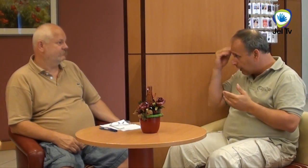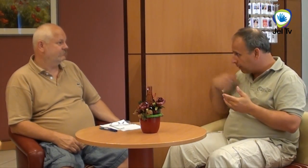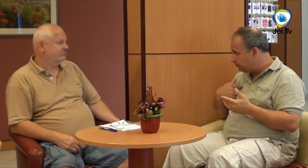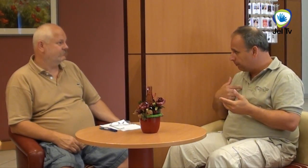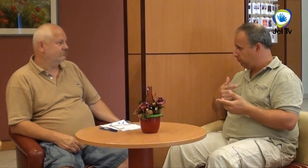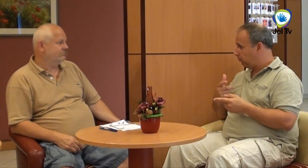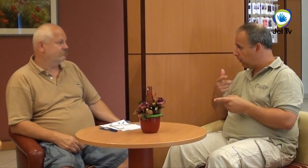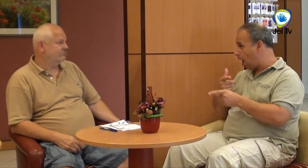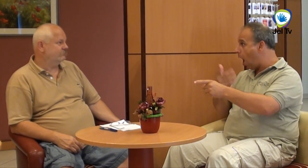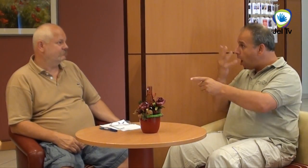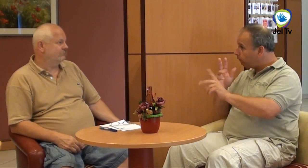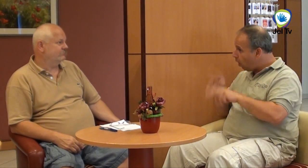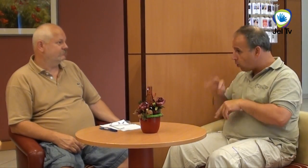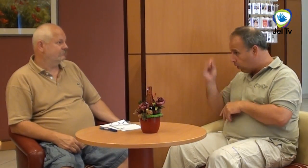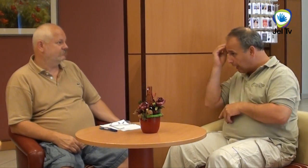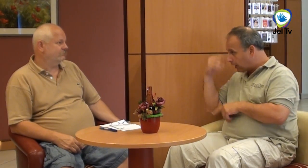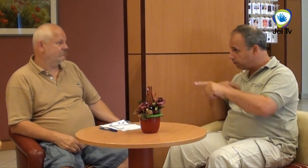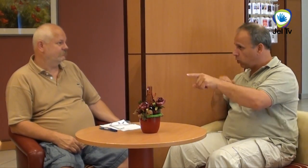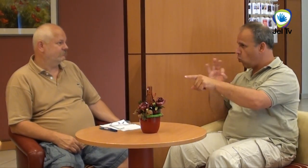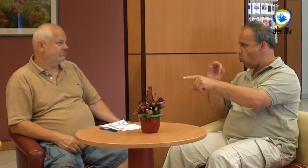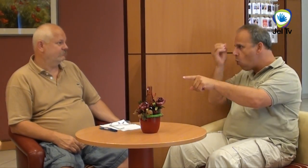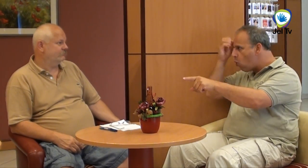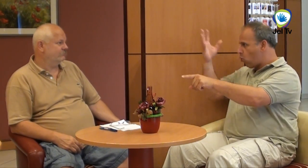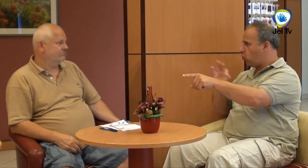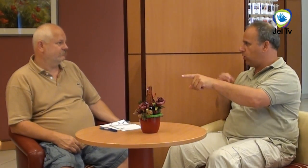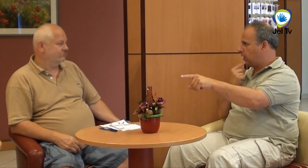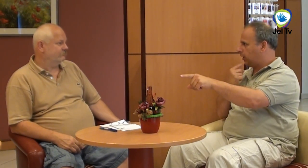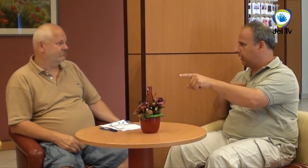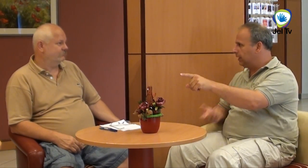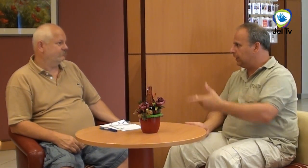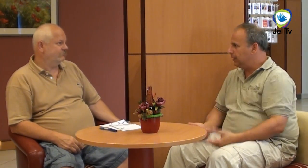Ha jól értettem, akkor tetszik nekem az ötlet.